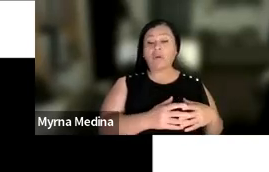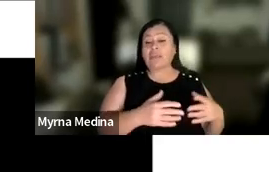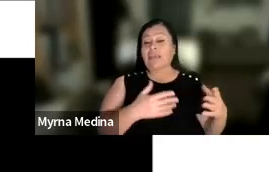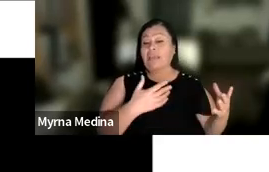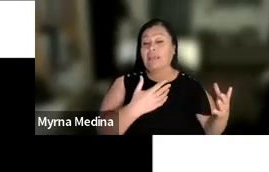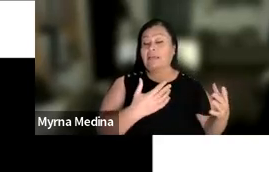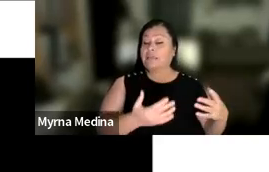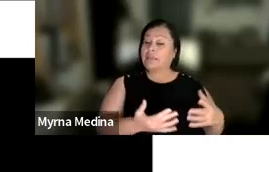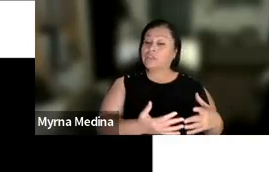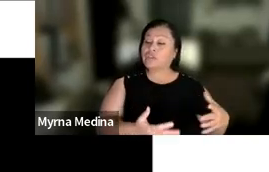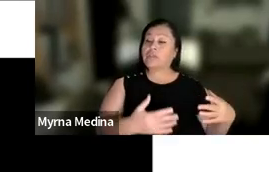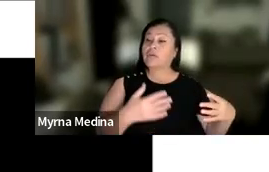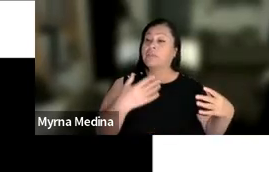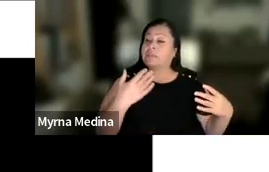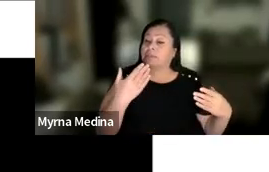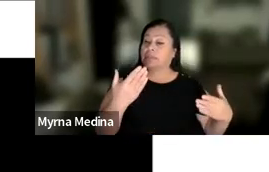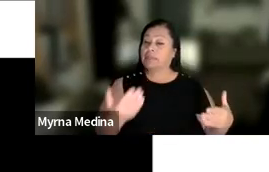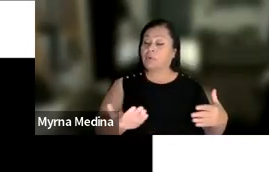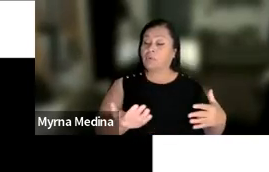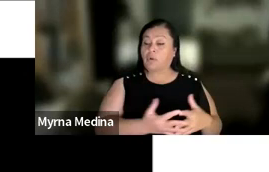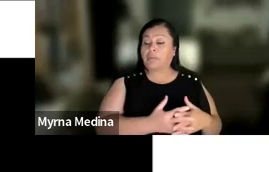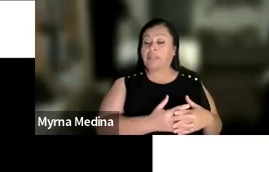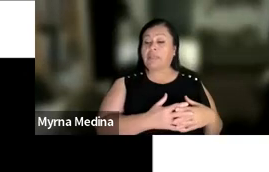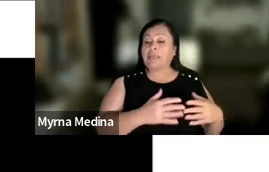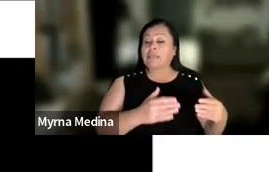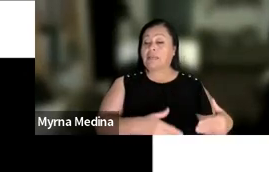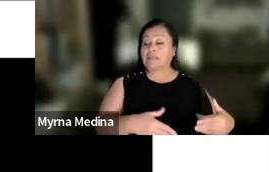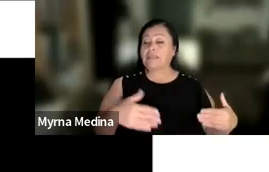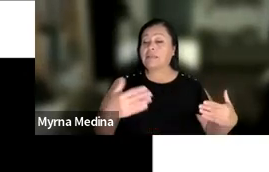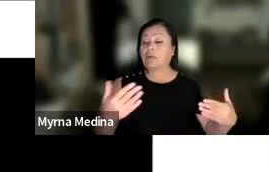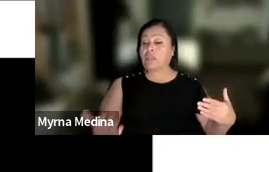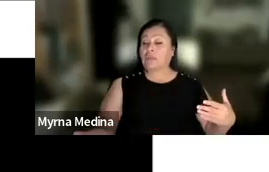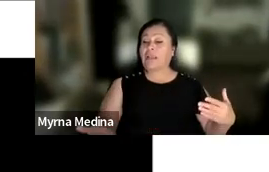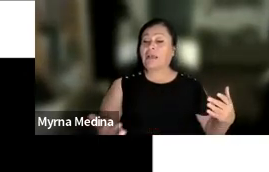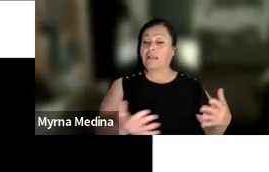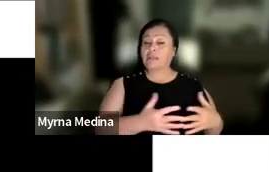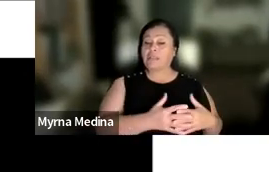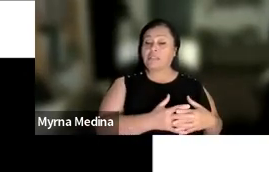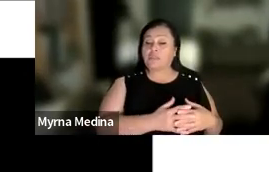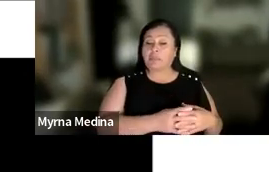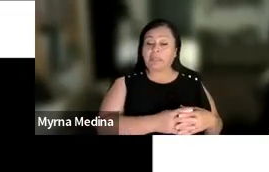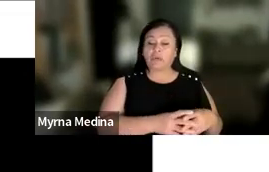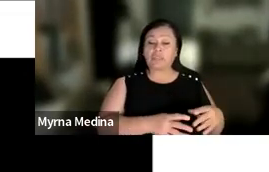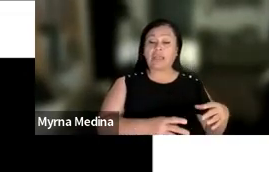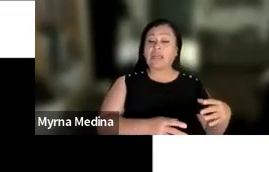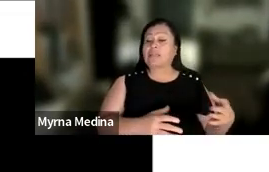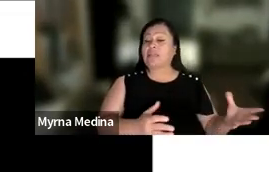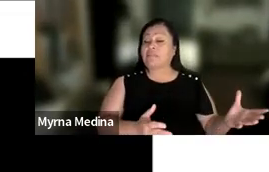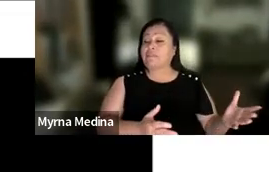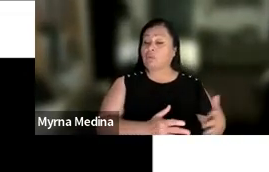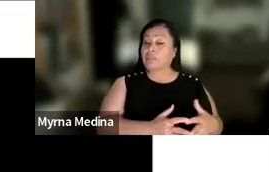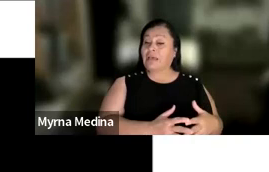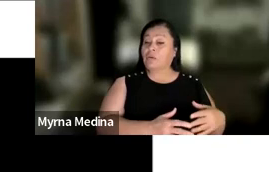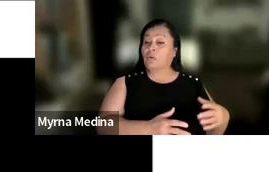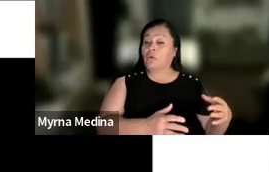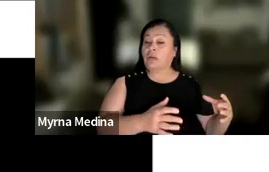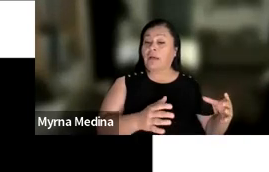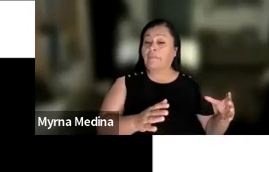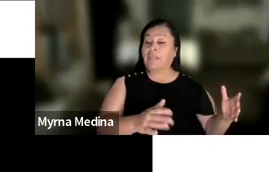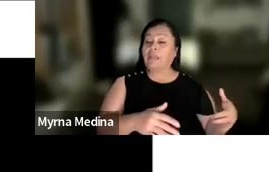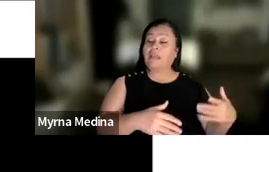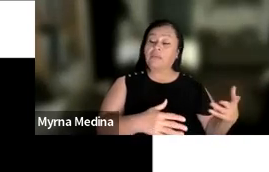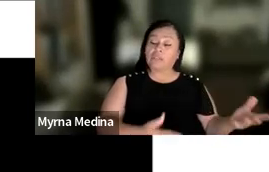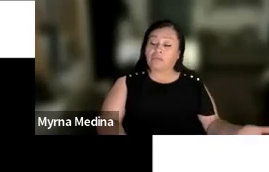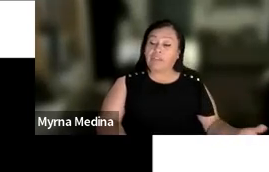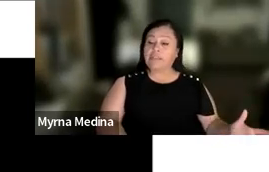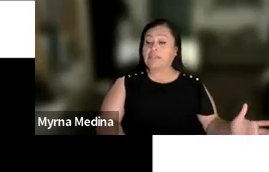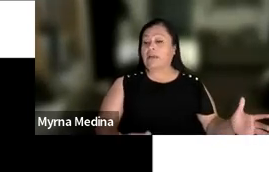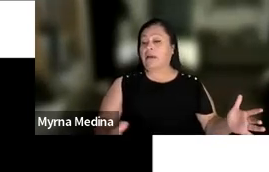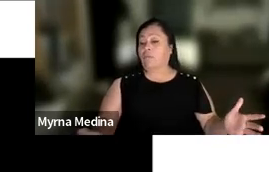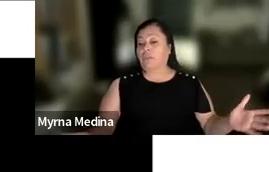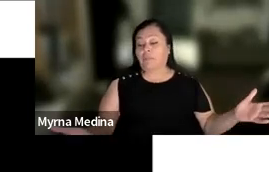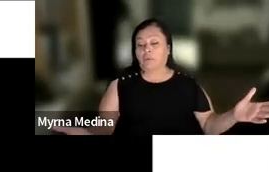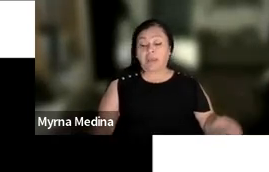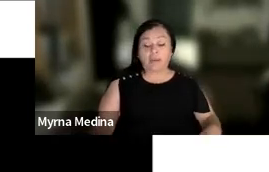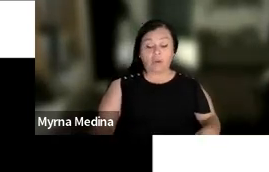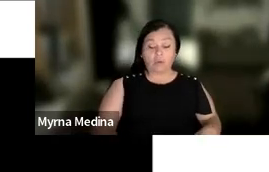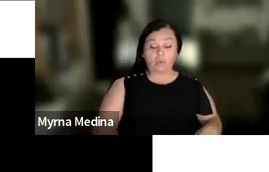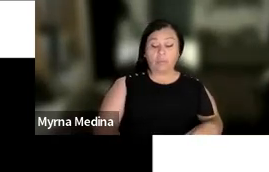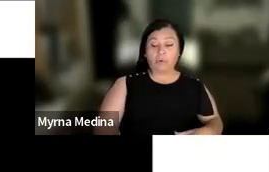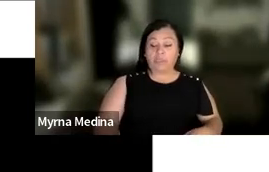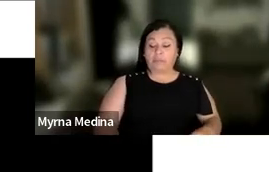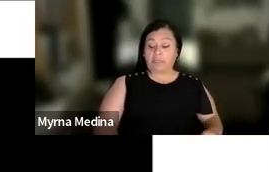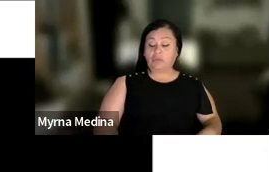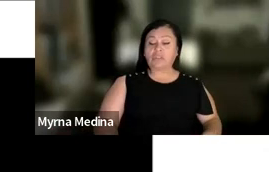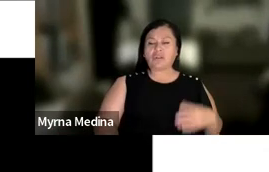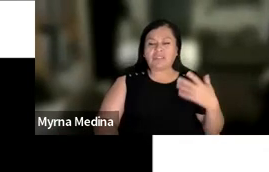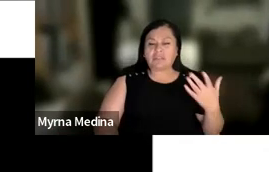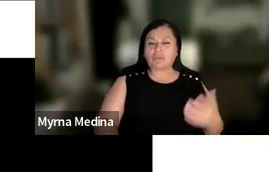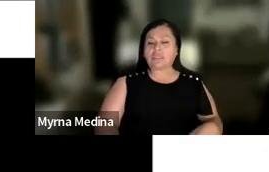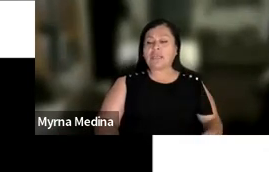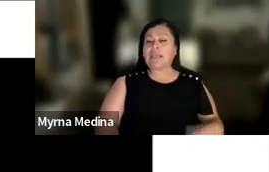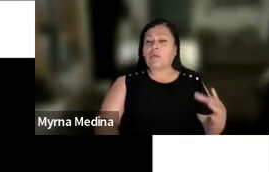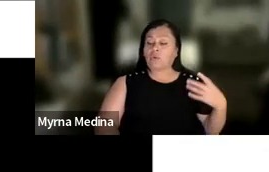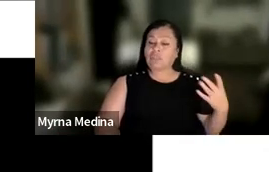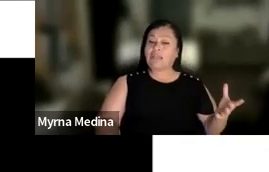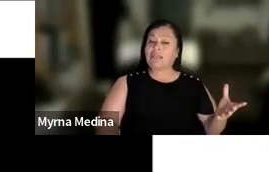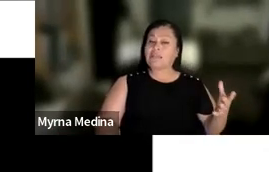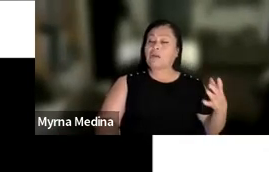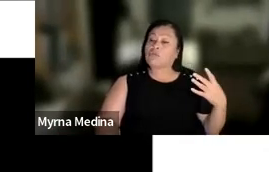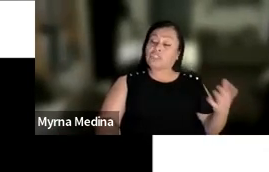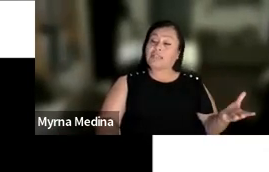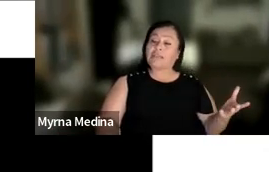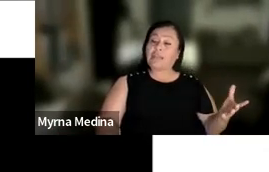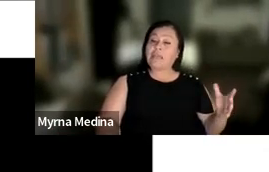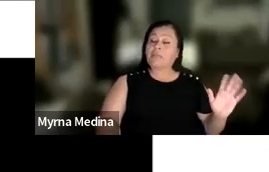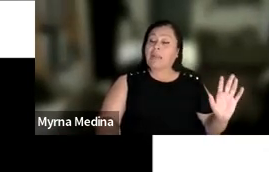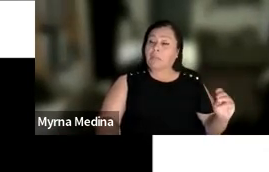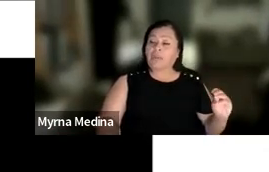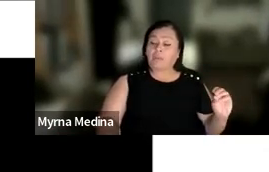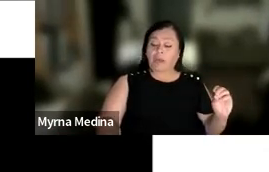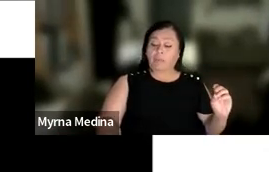Y pues una de las cosas es si ya saben de antemano que tiene al sur síndrome que tiene probablemente se le está desarrollando ya la retinitis pimentosa tiene dificultad con la educación física o por ejemplo, baile o en algún deporte ¿verdad?